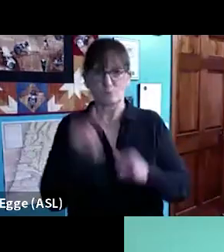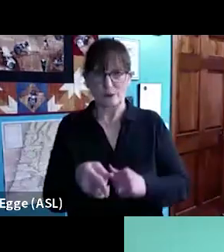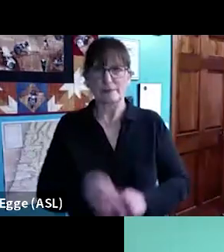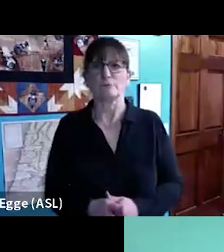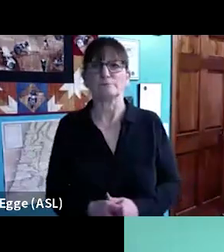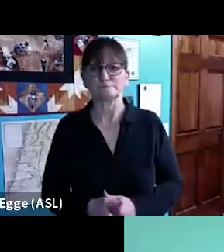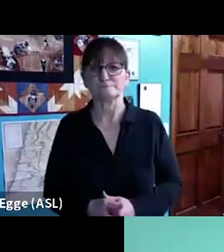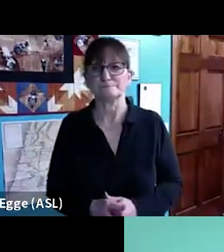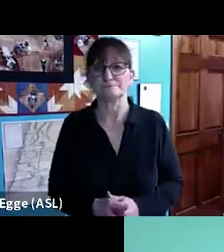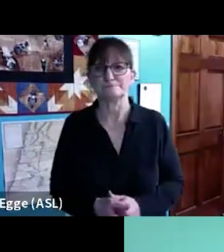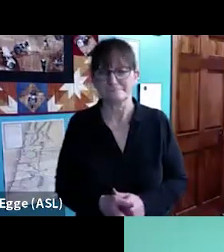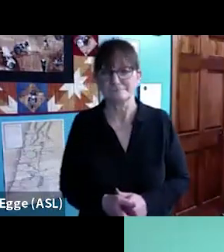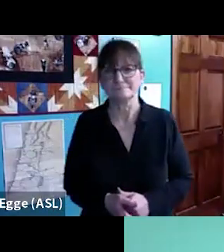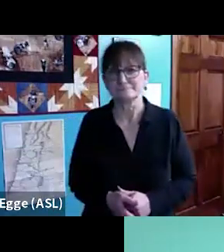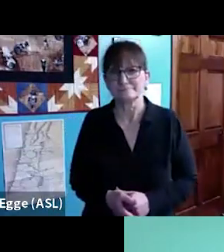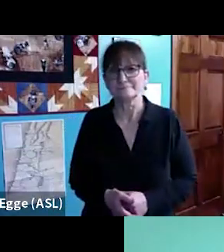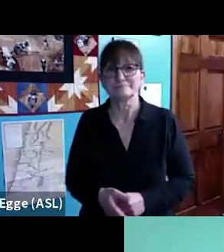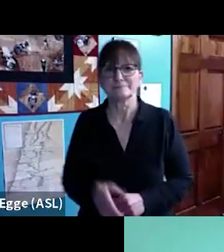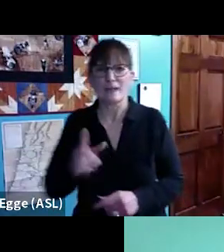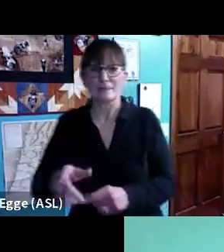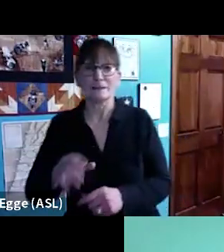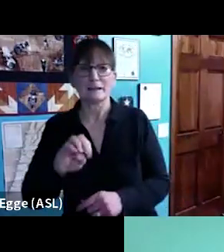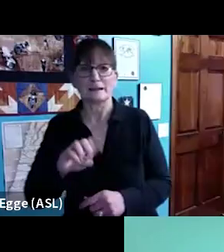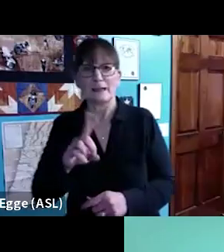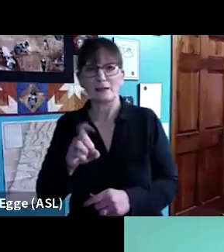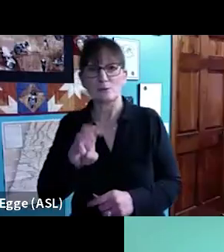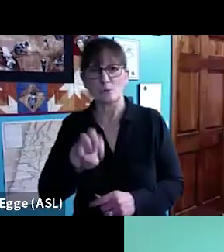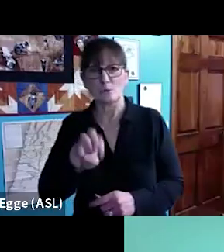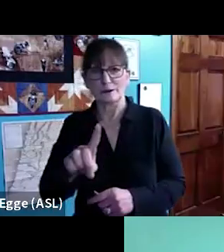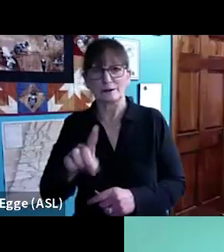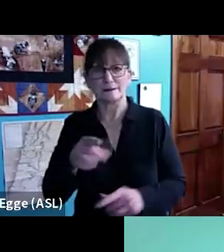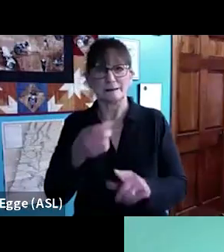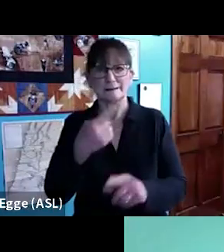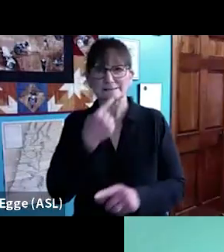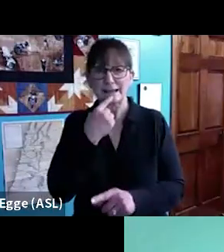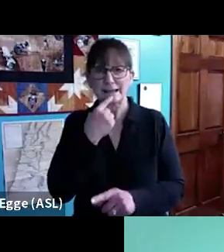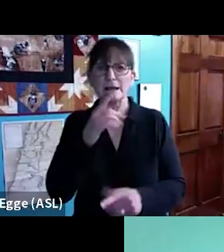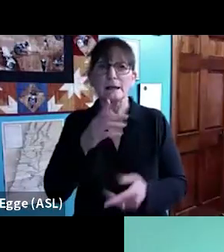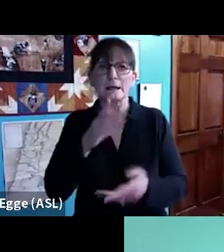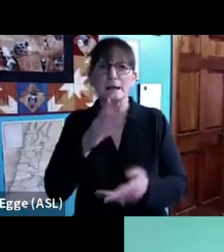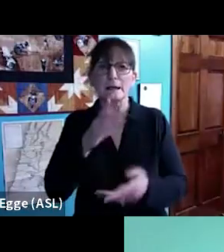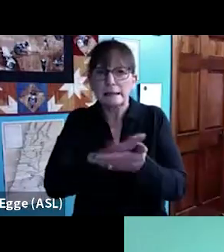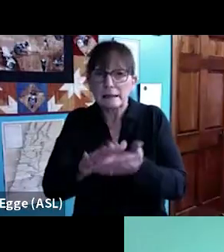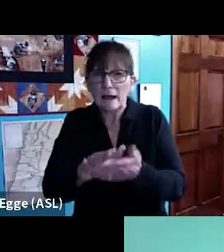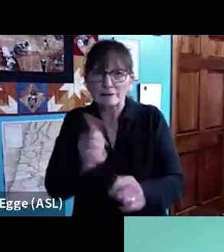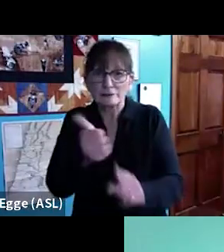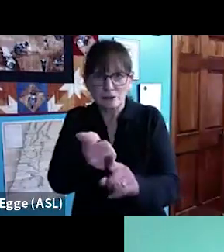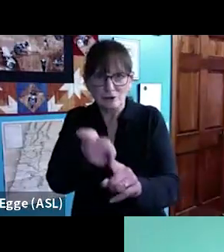va a llevar a aplicaciones más exitosas. Cuanto más puedas utilizar los servicios en línea, cuanto más puedas automatizar,